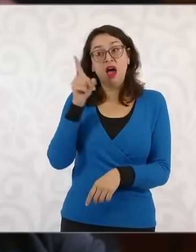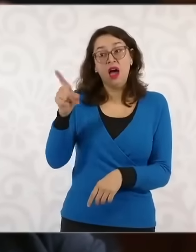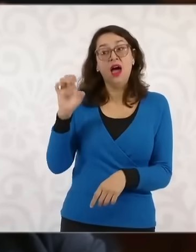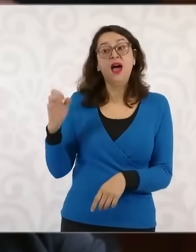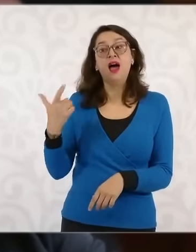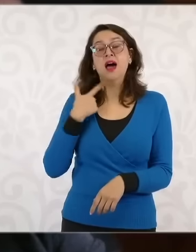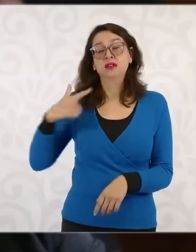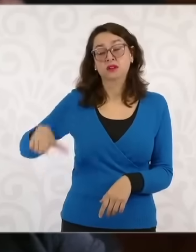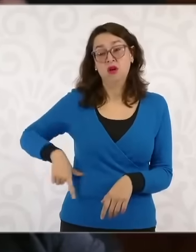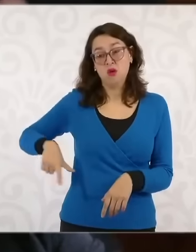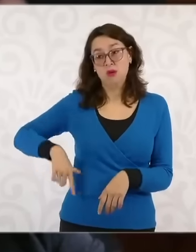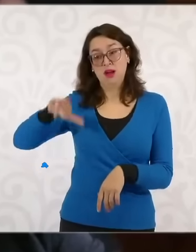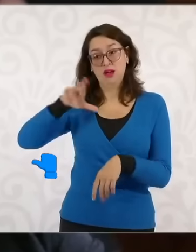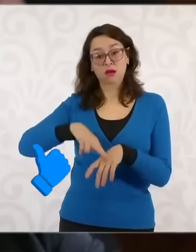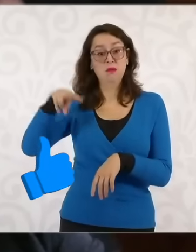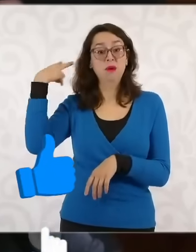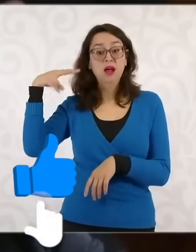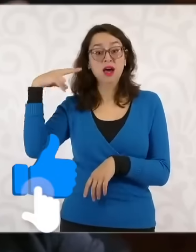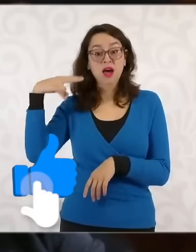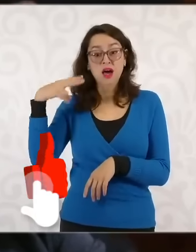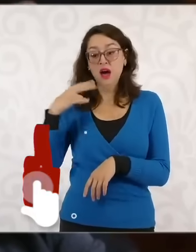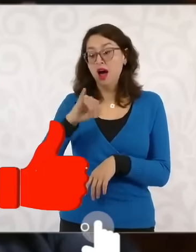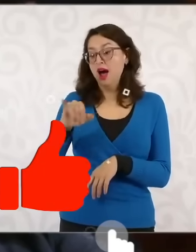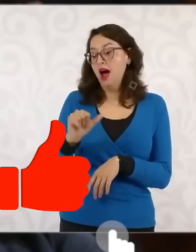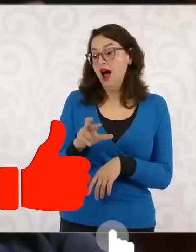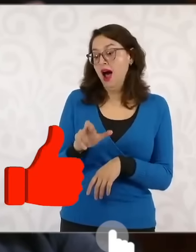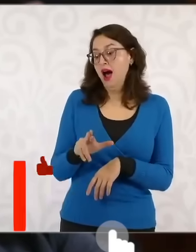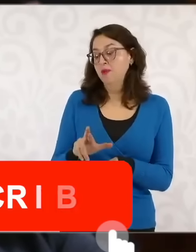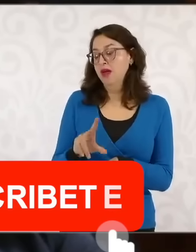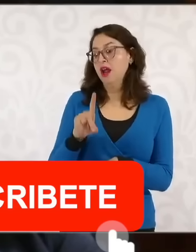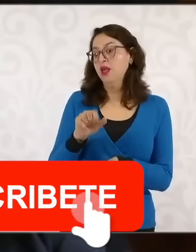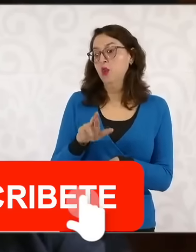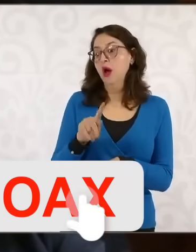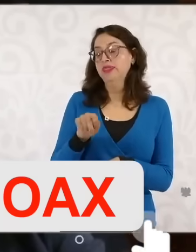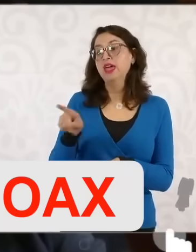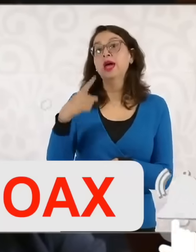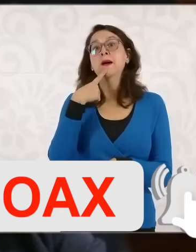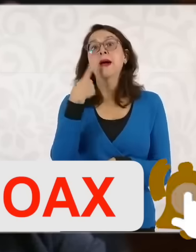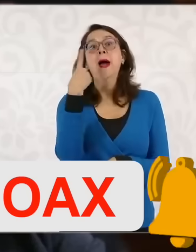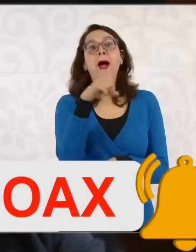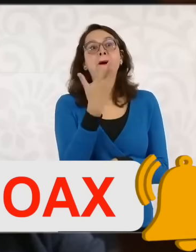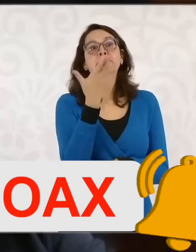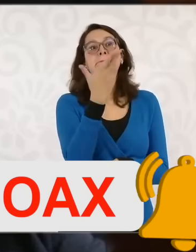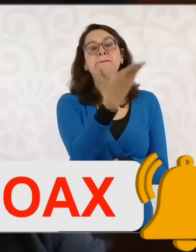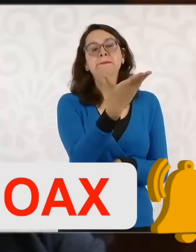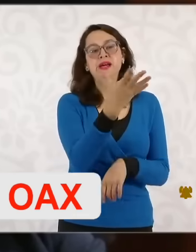justamente a propósito de este amparo que solicitó y seelenego para obtener la libertad anticipada,